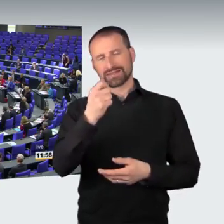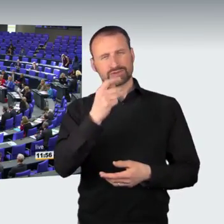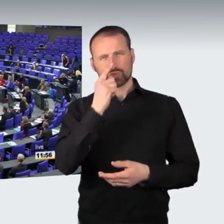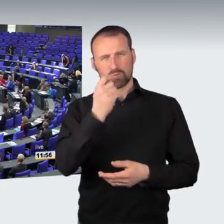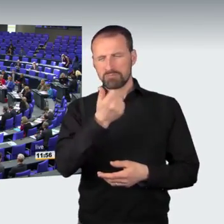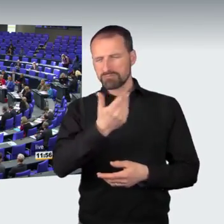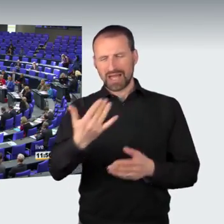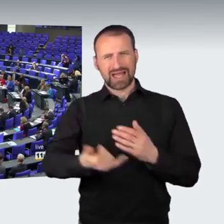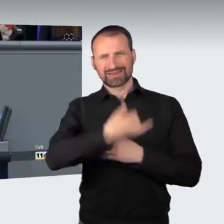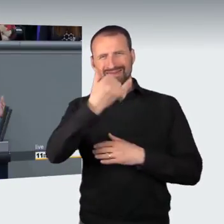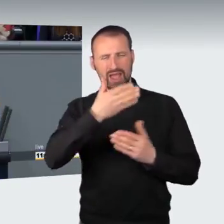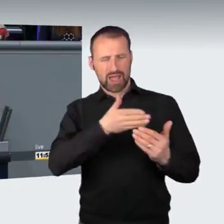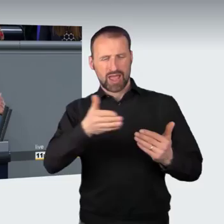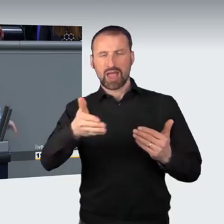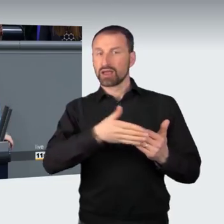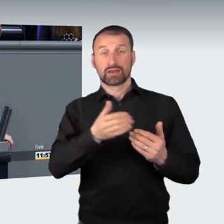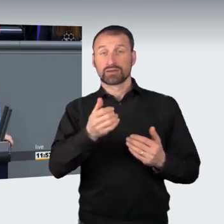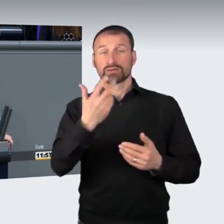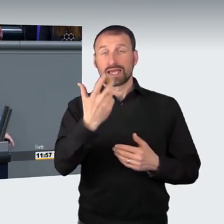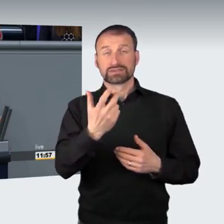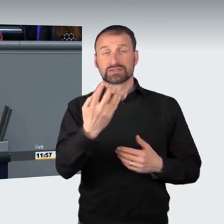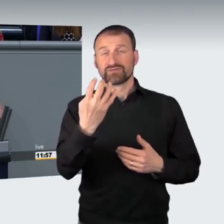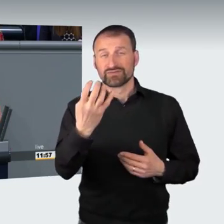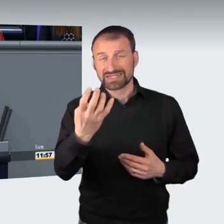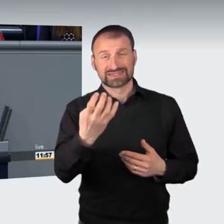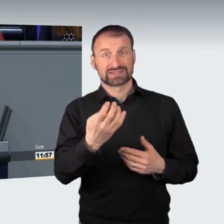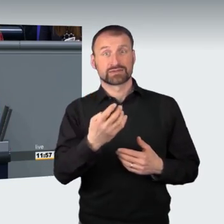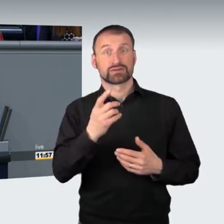um 30 oder 40 Prozent, in Berlin und Augsburg sogar